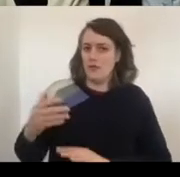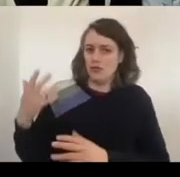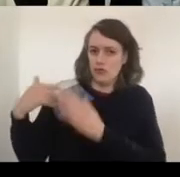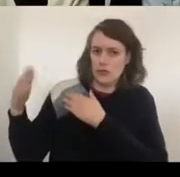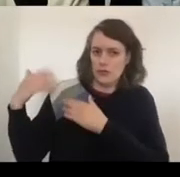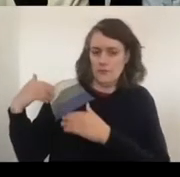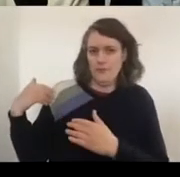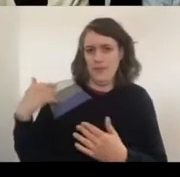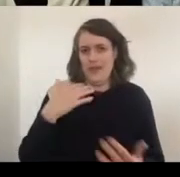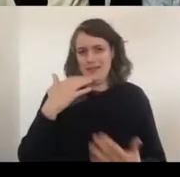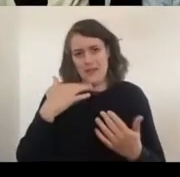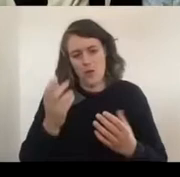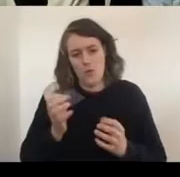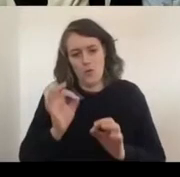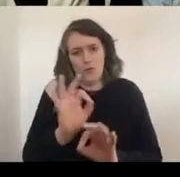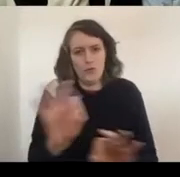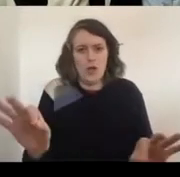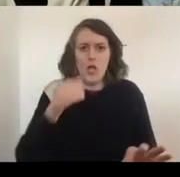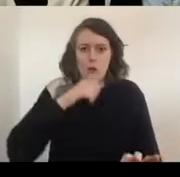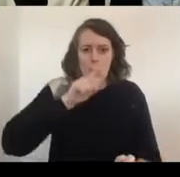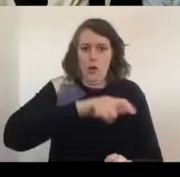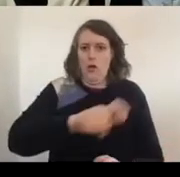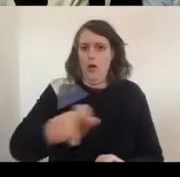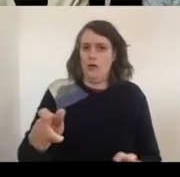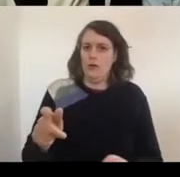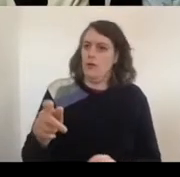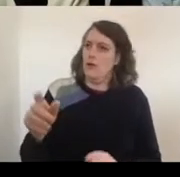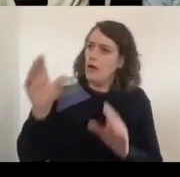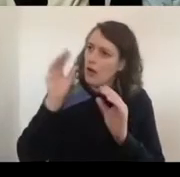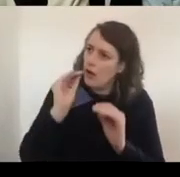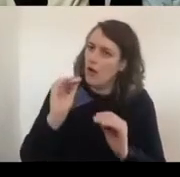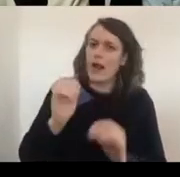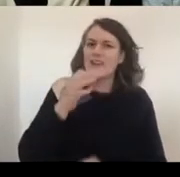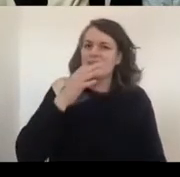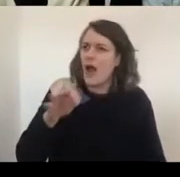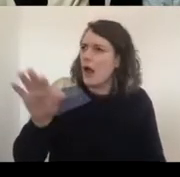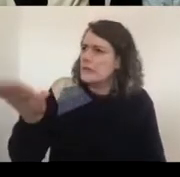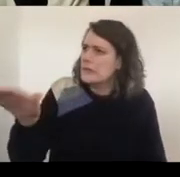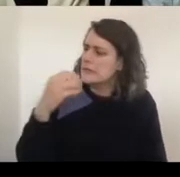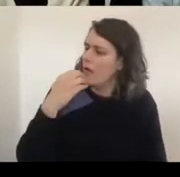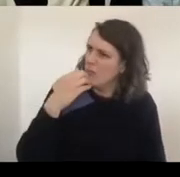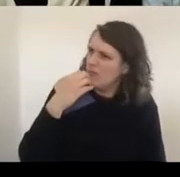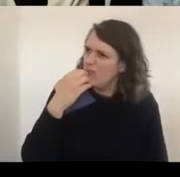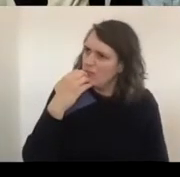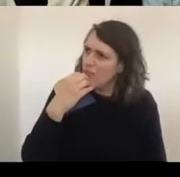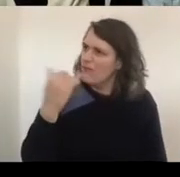präsentiert werden und sie natürlich Fragen stellen können. Und wir verstehen das und da